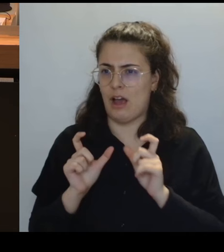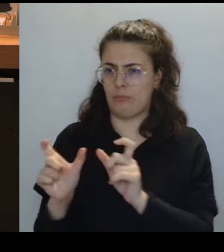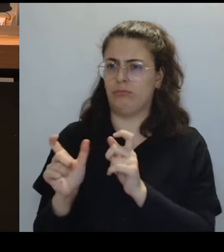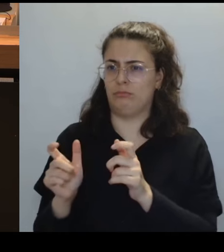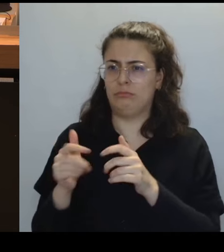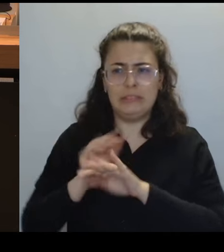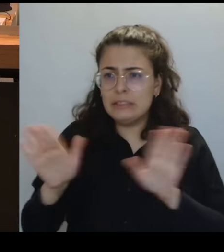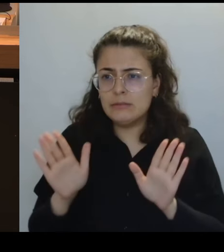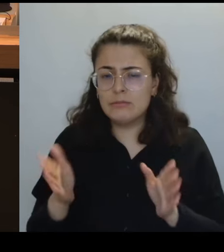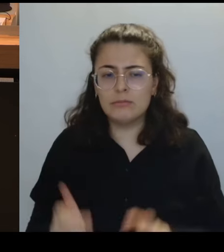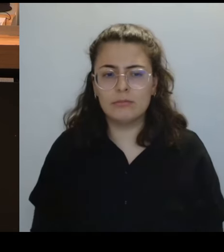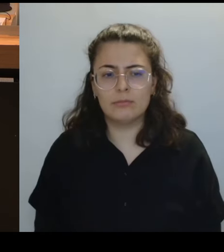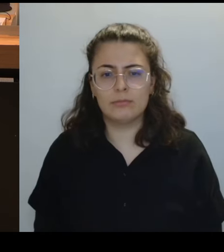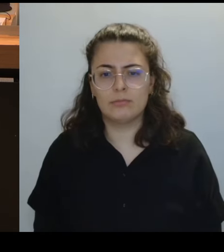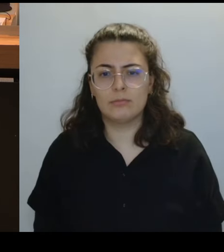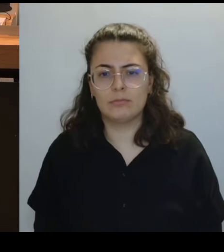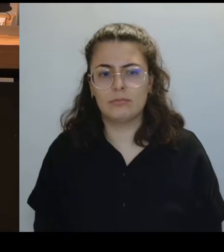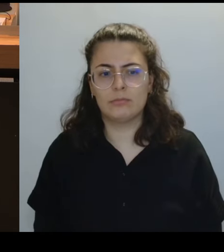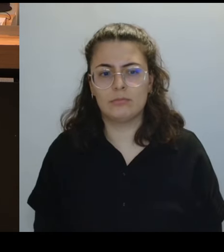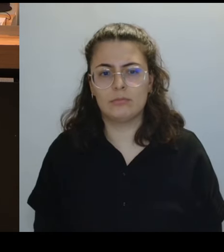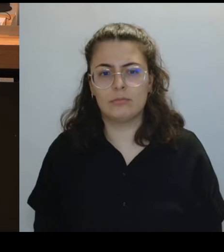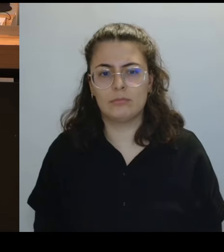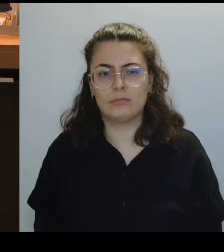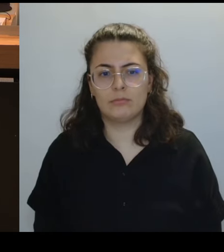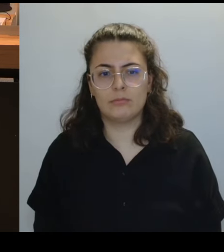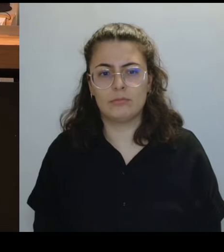Am 7. Oktober letzten Jahres